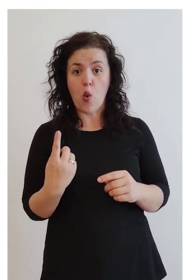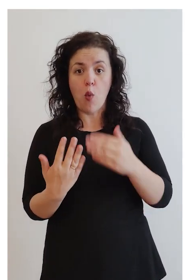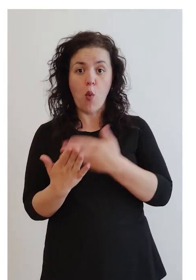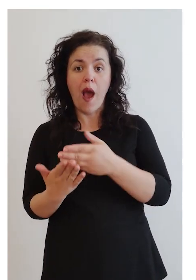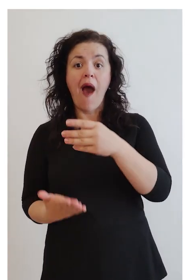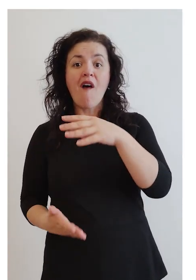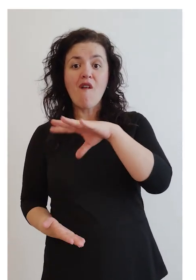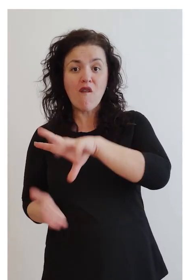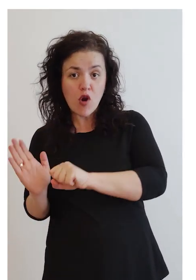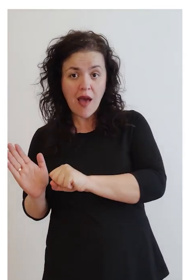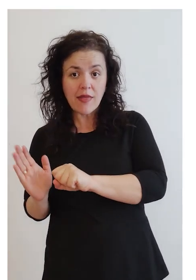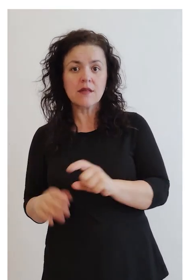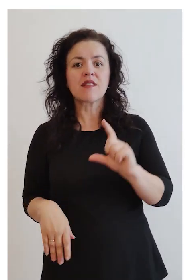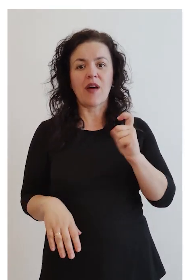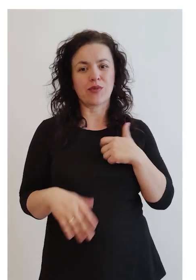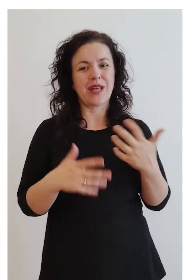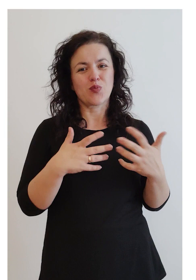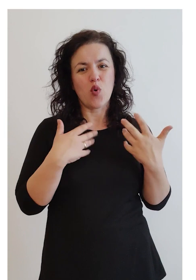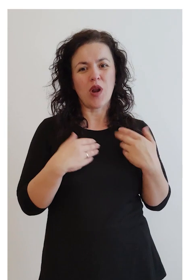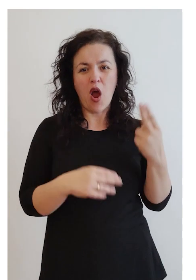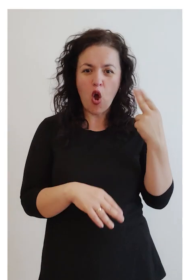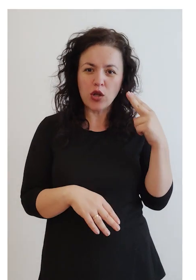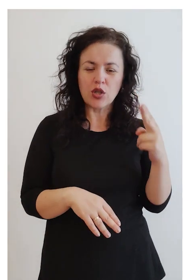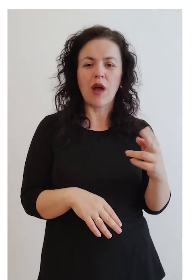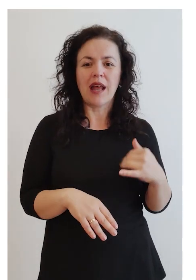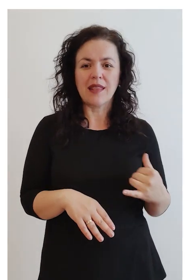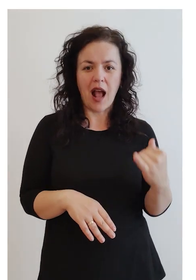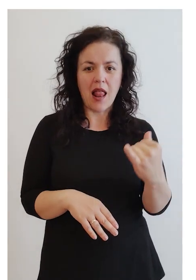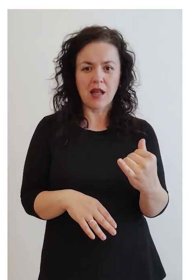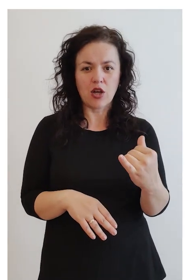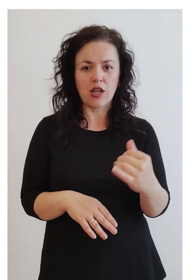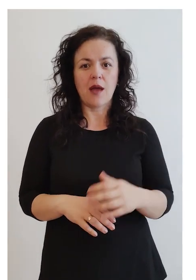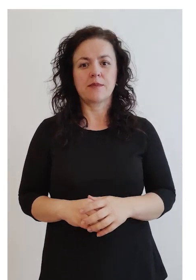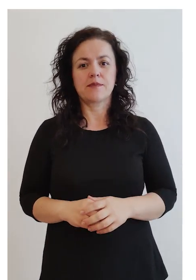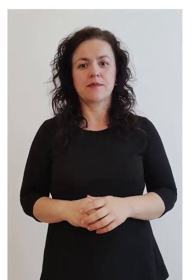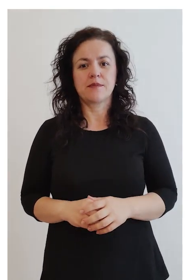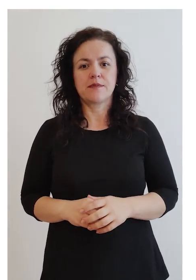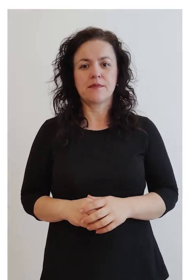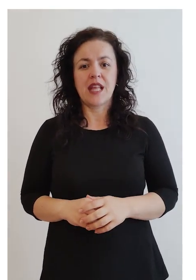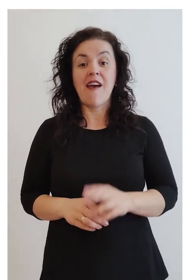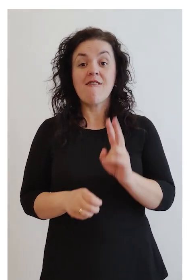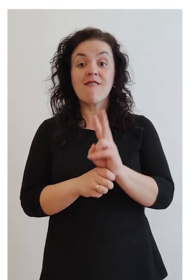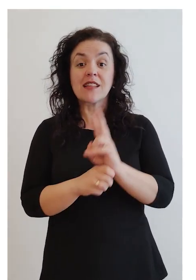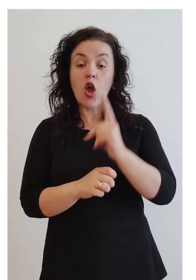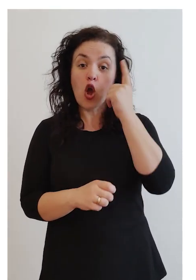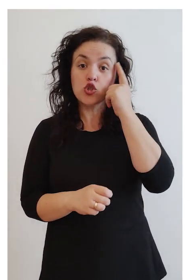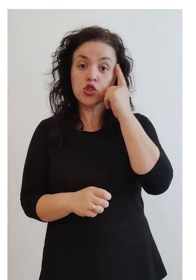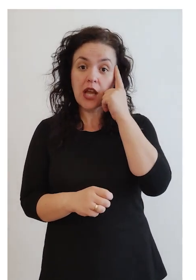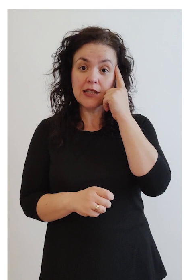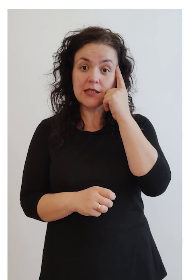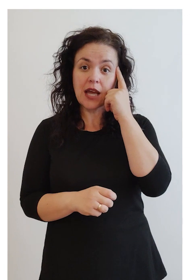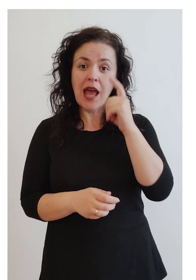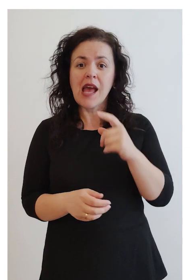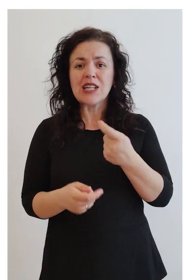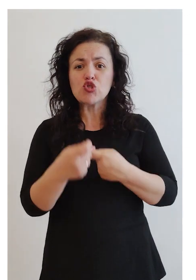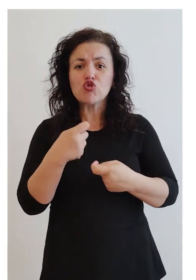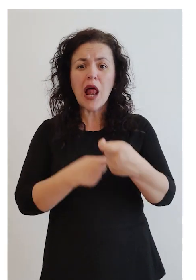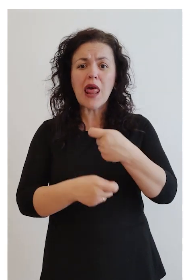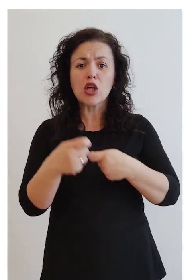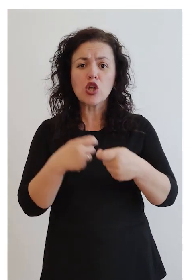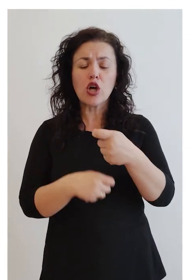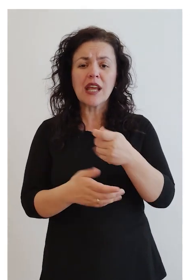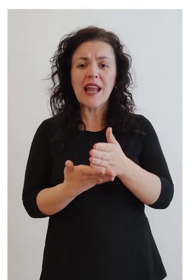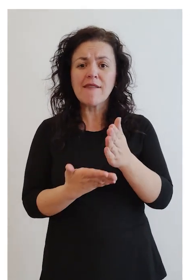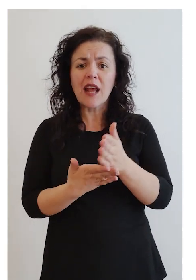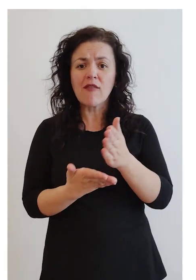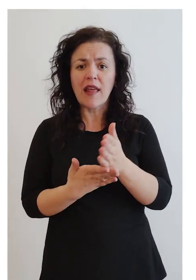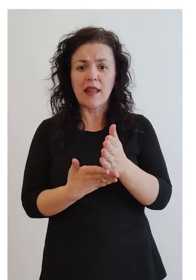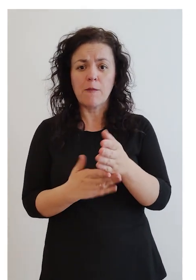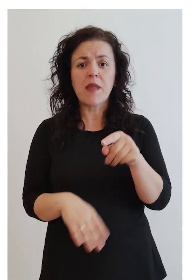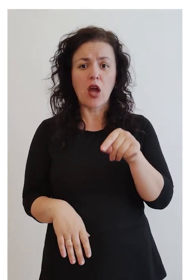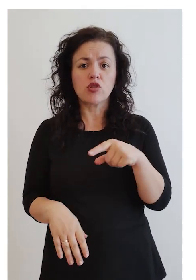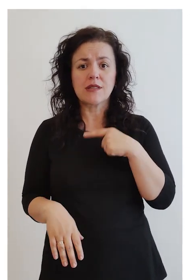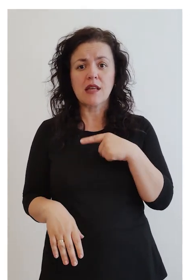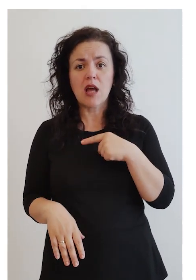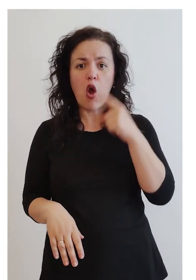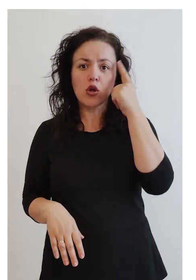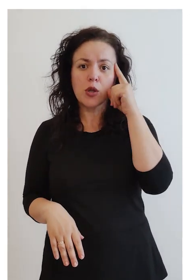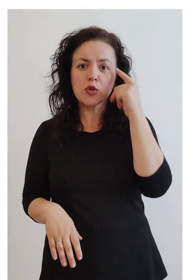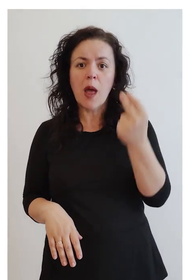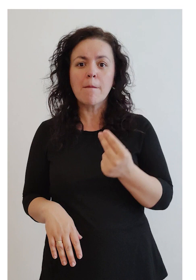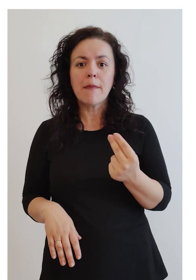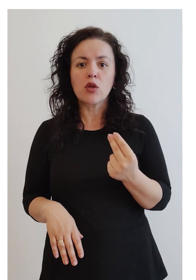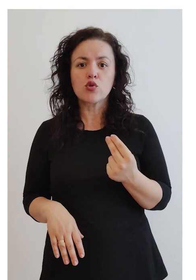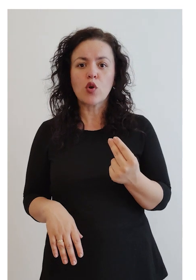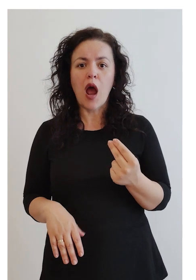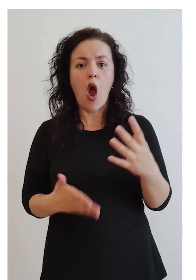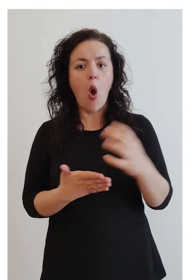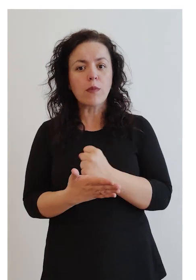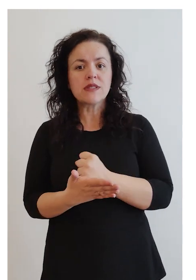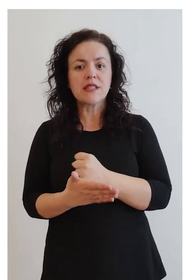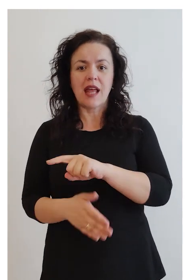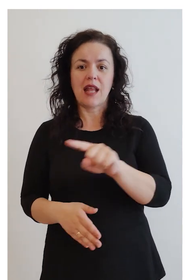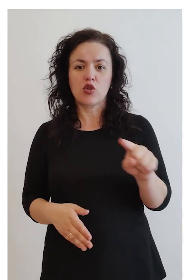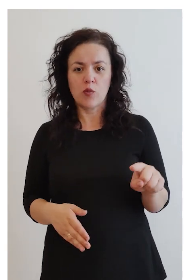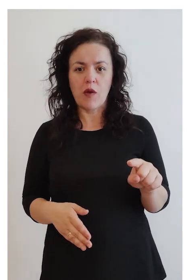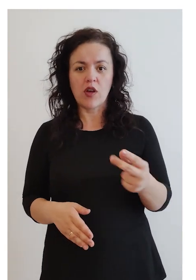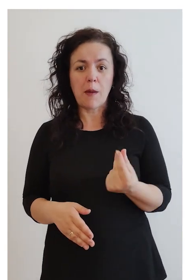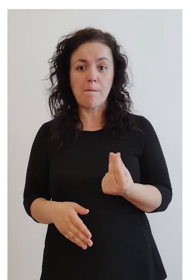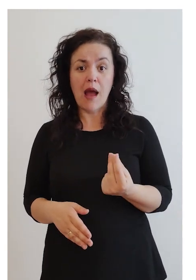Fiți conștienți de înșelătoriile frecvente. Acestea sunt concepute pentru a obține de la dumneavoastră banii sau afacerea supre texte false și se împart în trei categorii.